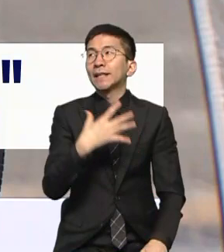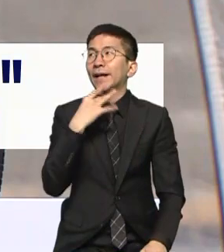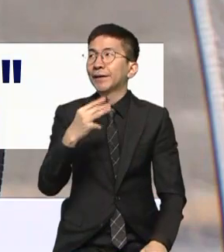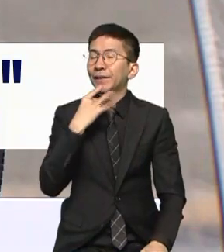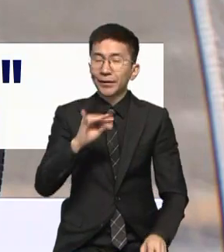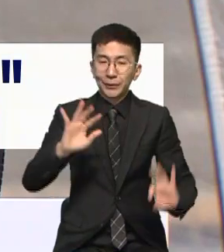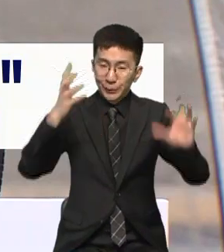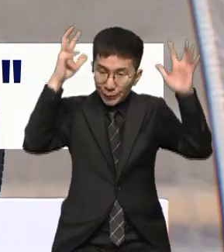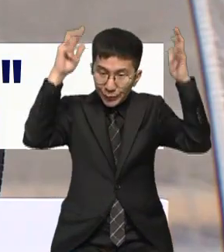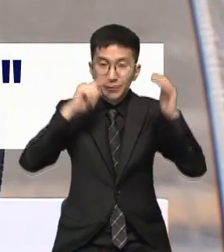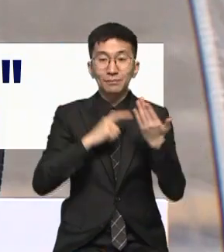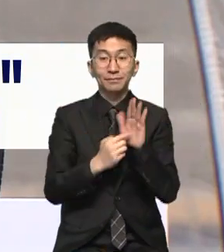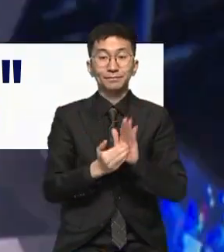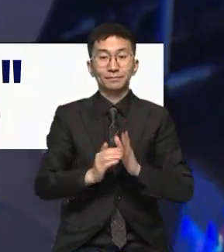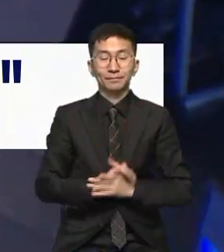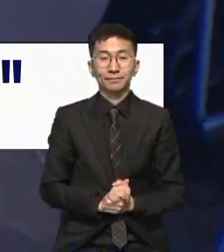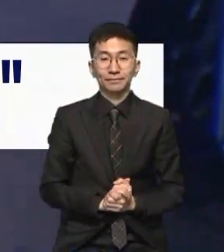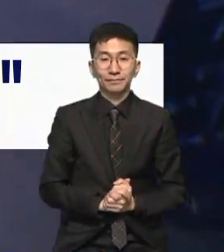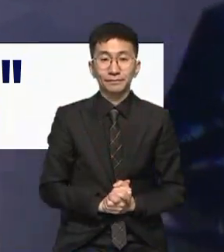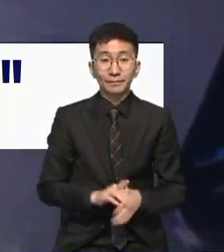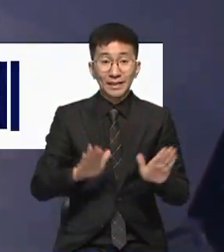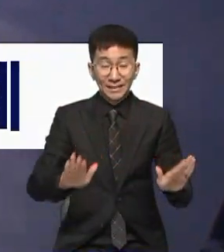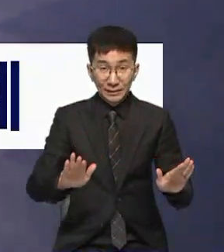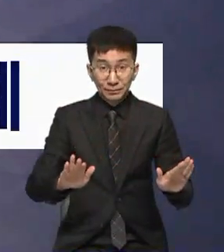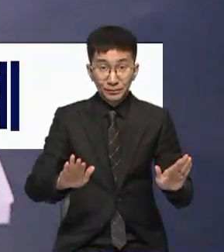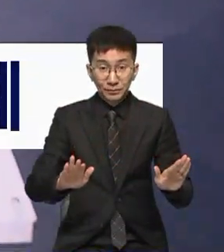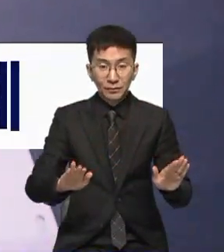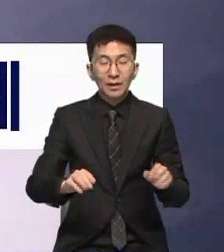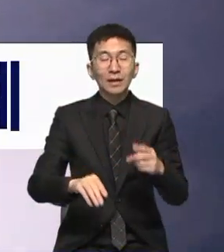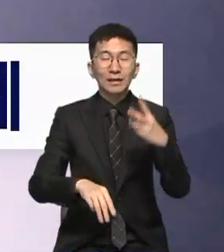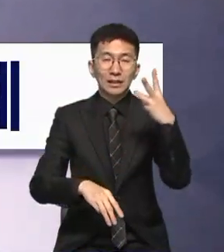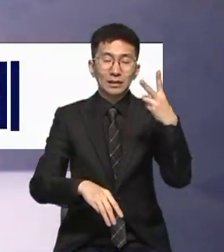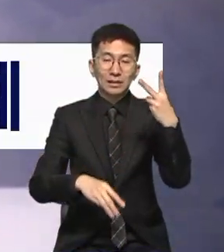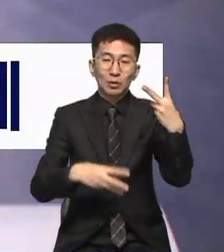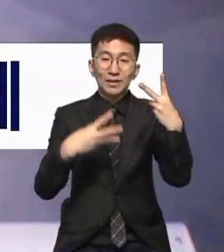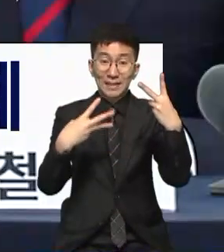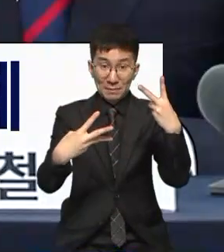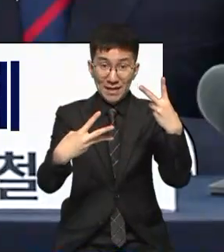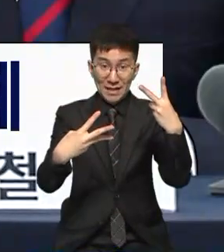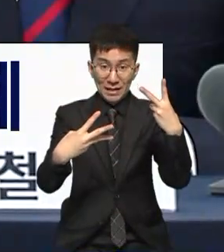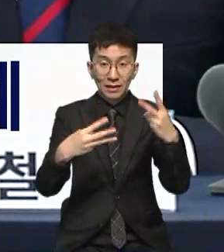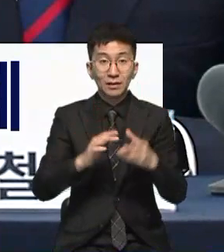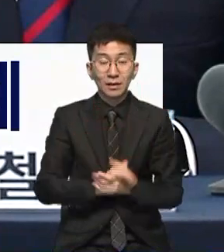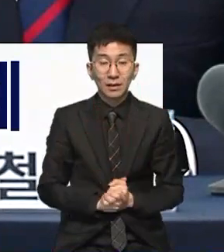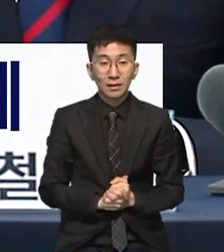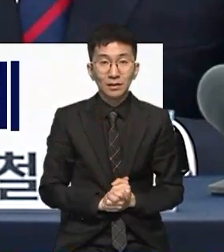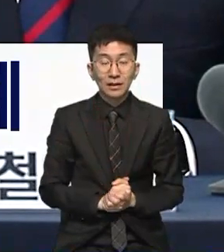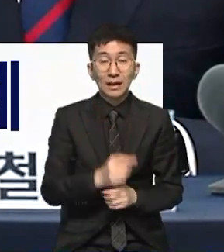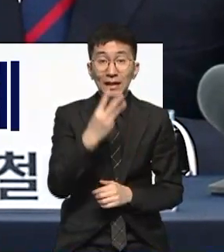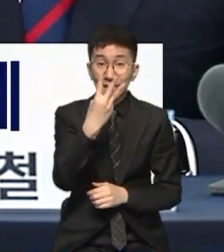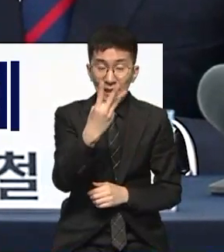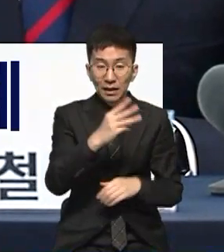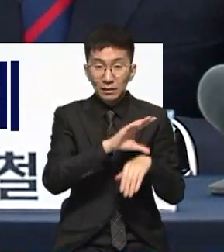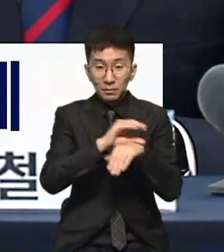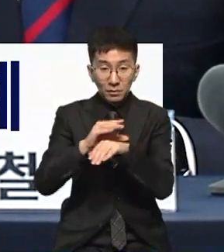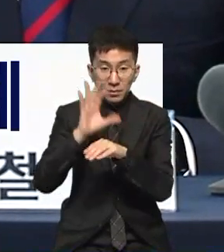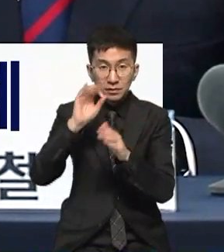내비쳤습니다. 이제 후보들은 오는 2월 3일 SBS 등 지상파 3사가 저녁 8시부터 생중계하는